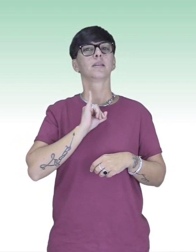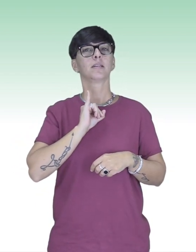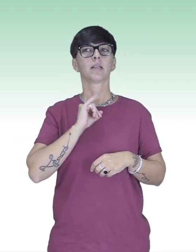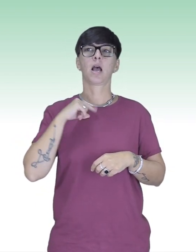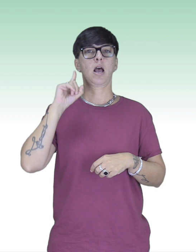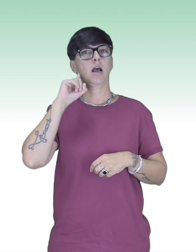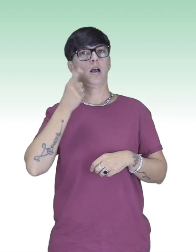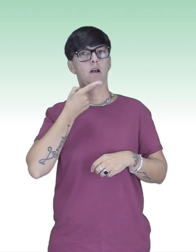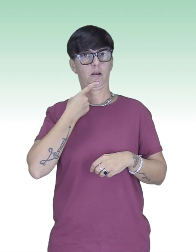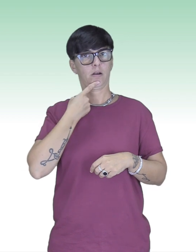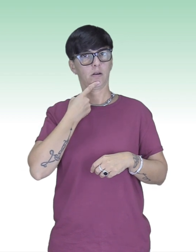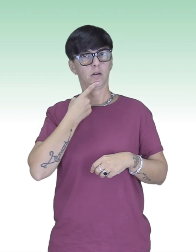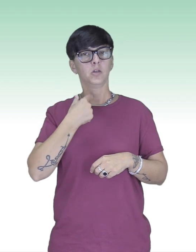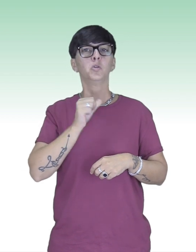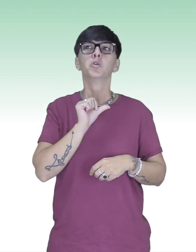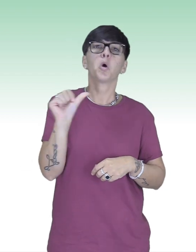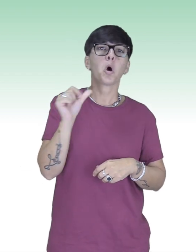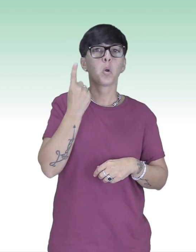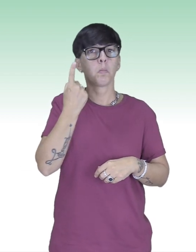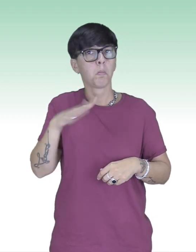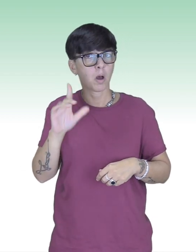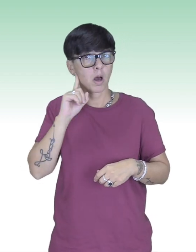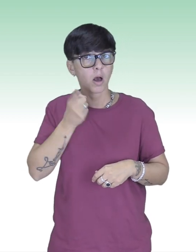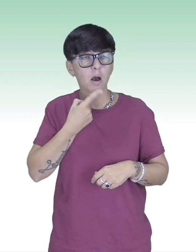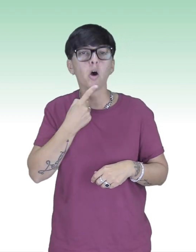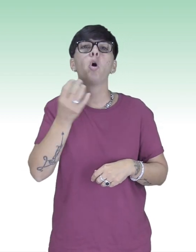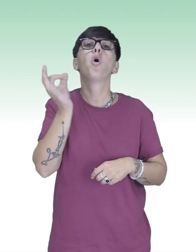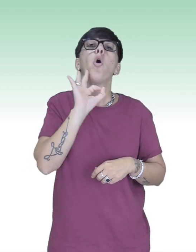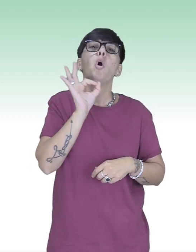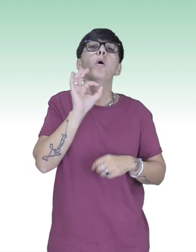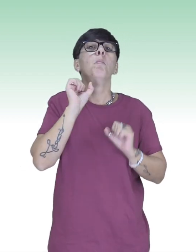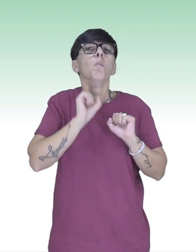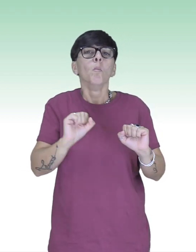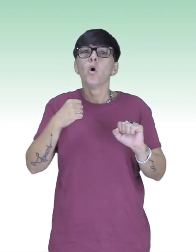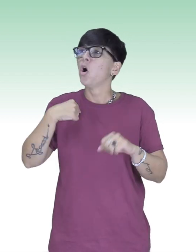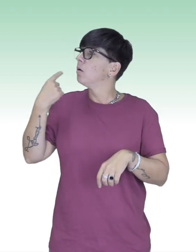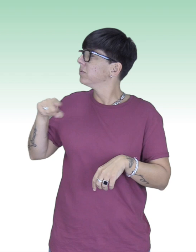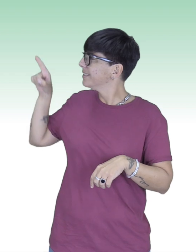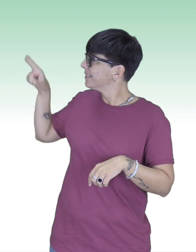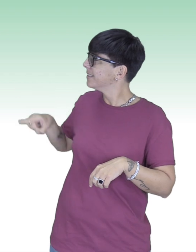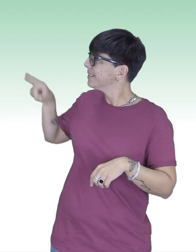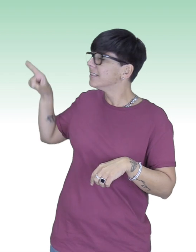persone sorde che abbracciano identità multiple.